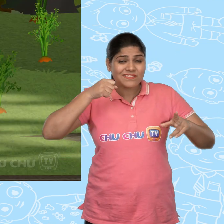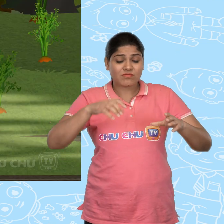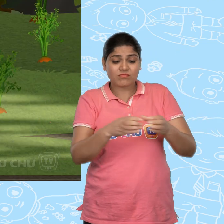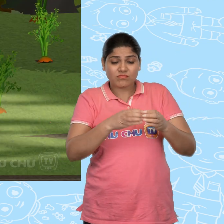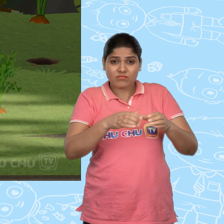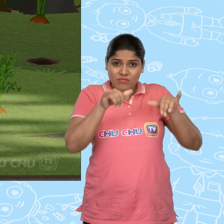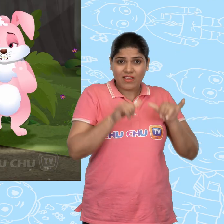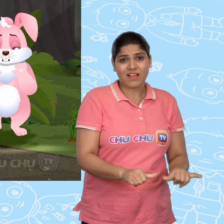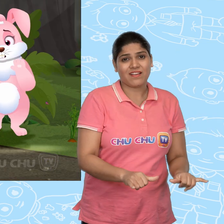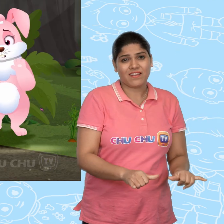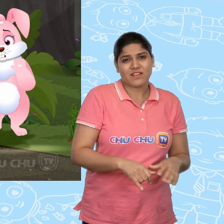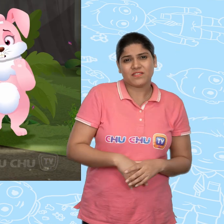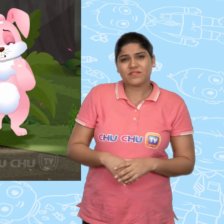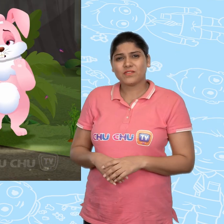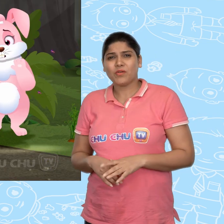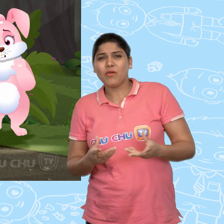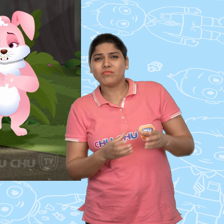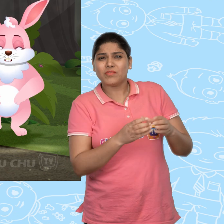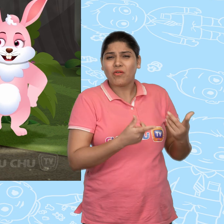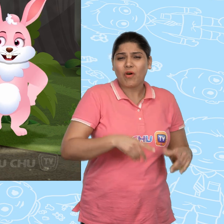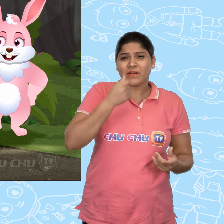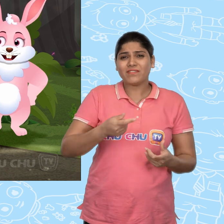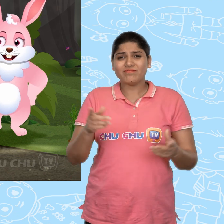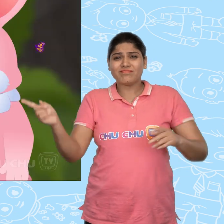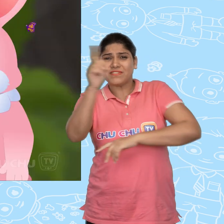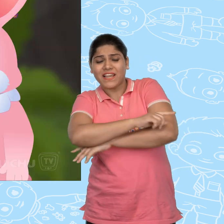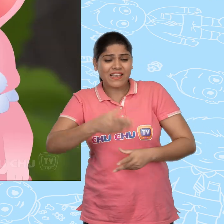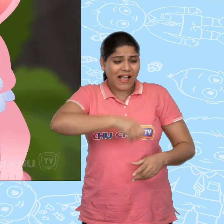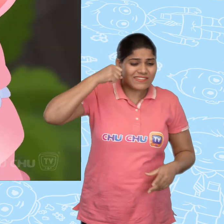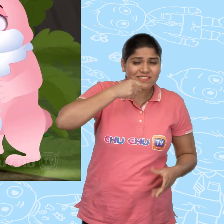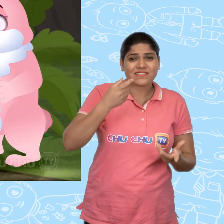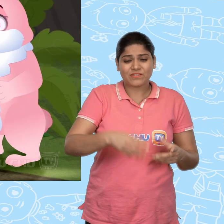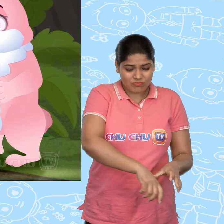वो अपना दिन गाजर उखाड़ कर ख़ुशी-ख़ुशी खाते हुए बिताते थे...